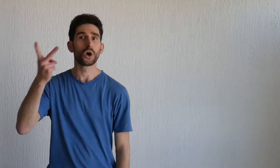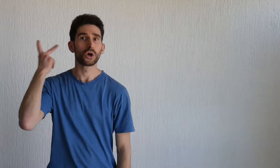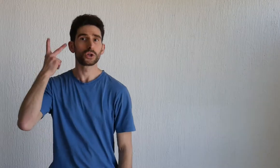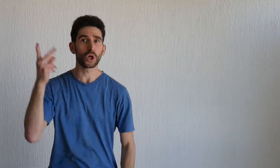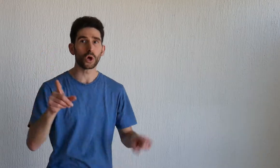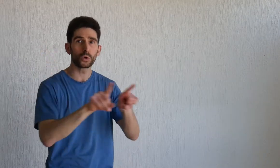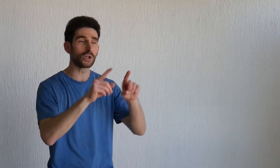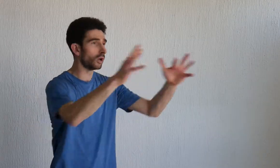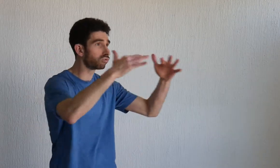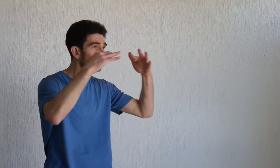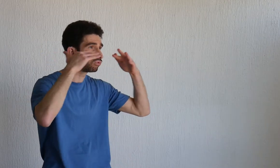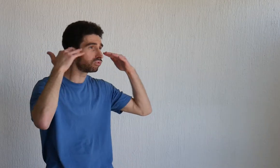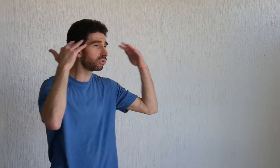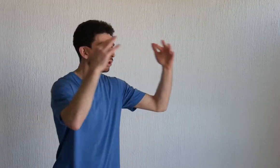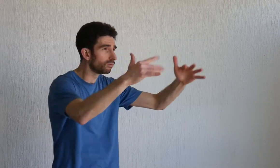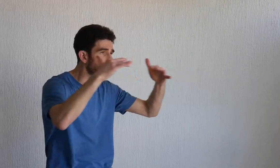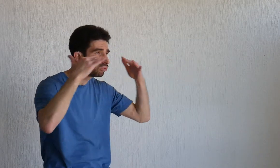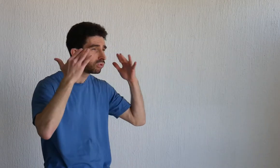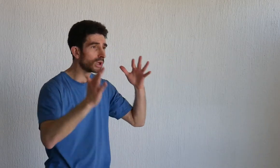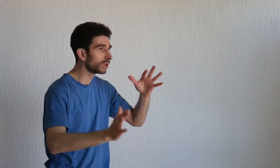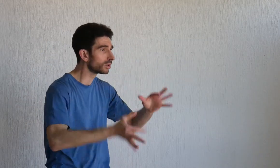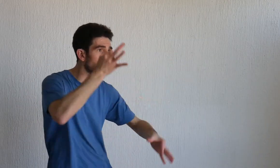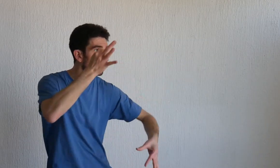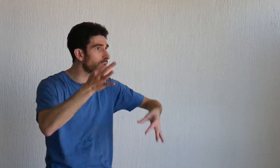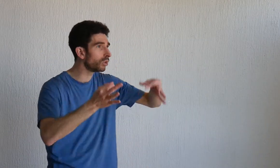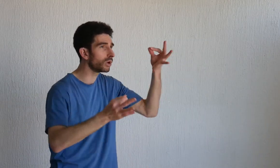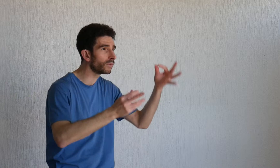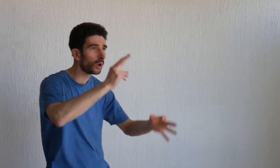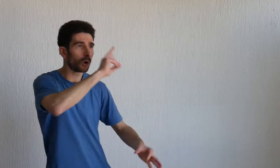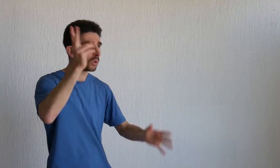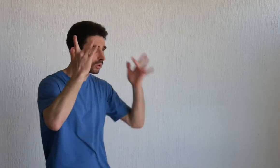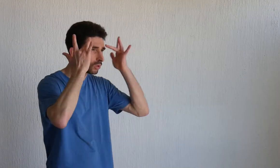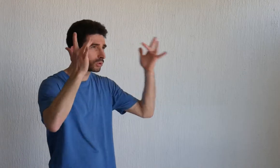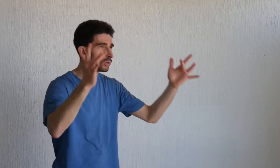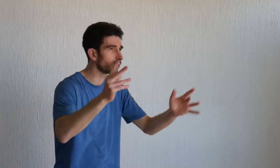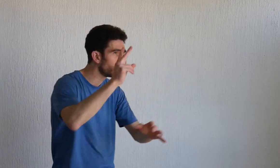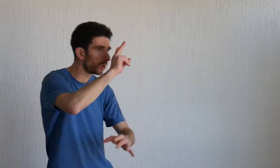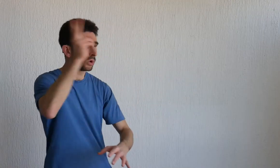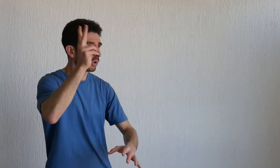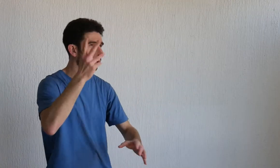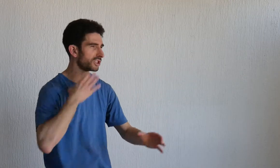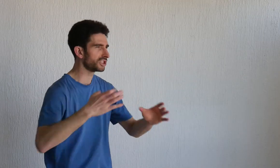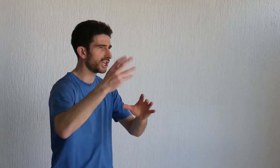Les entendants, aussi, sont baignés et découvrent une autre culture, une autre richesse,